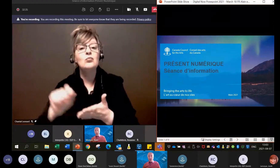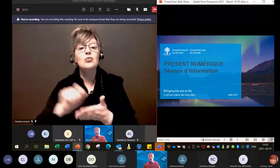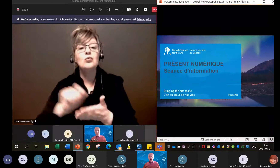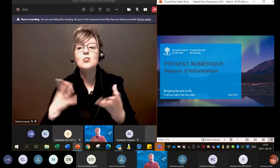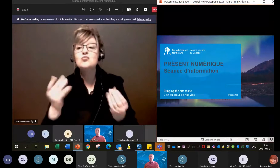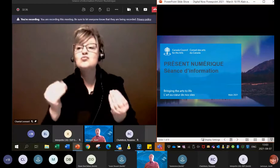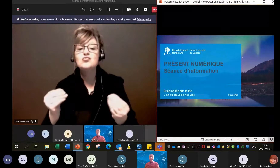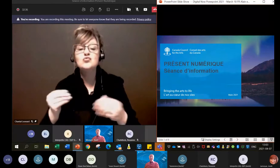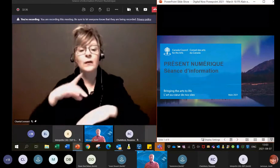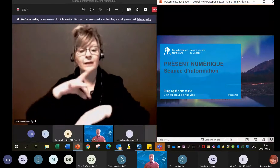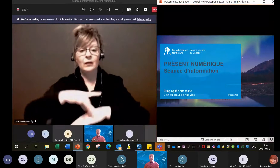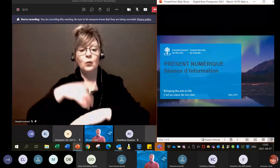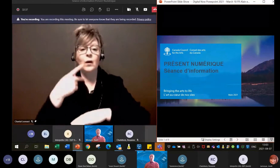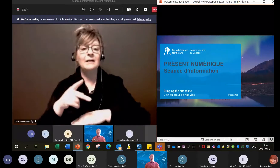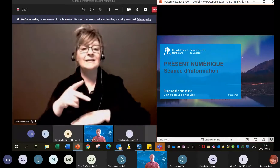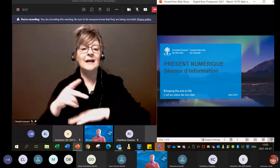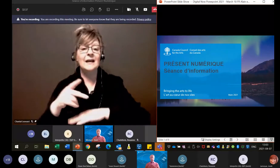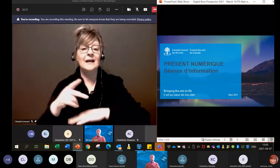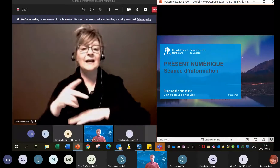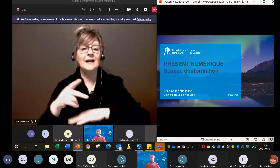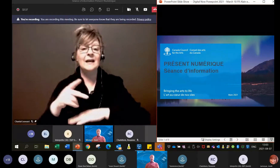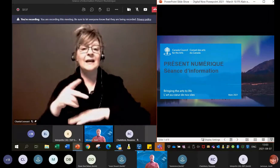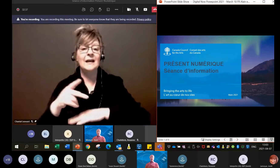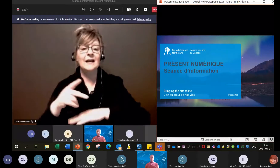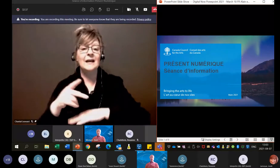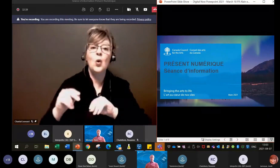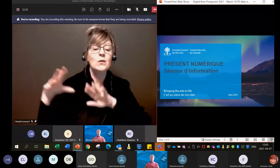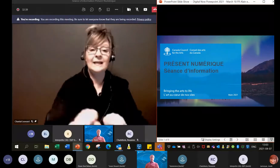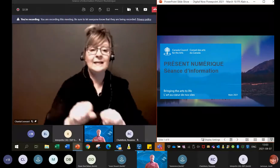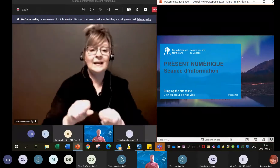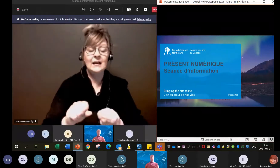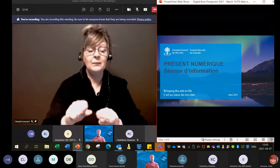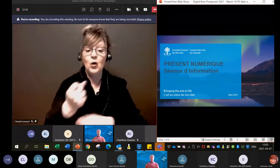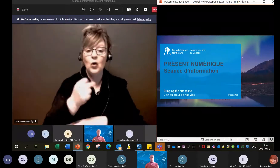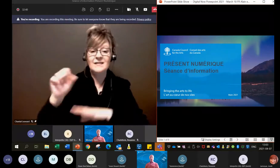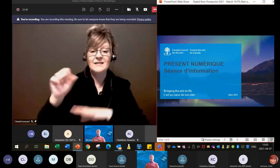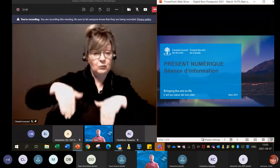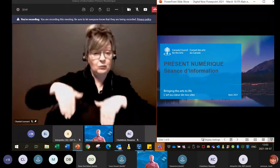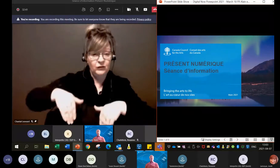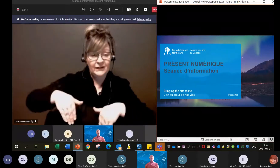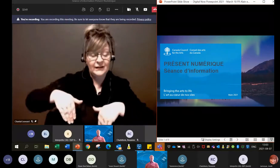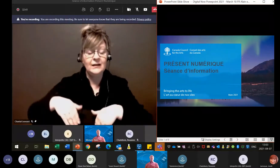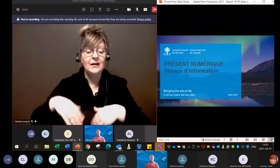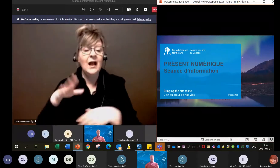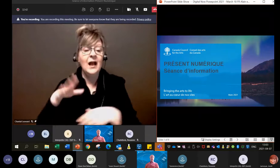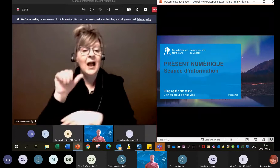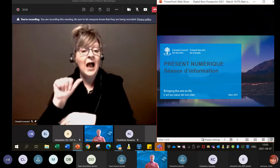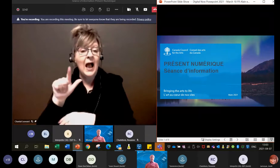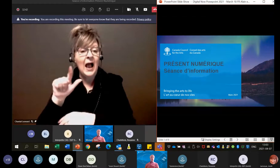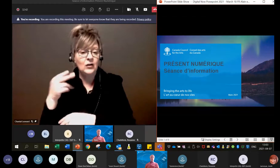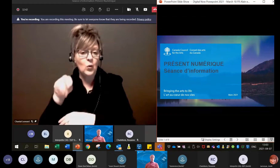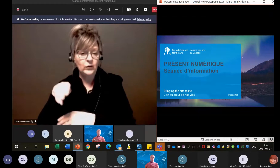territoire non cédé de la nation Algonquine